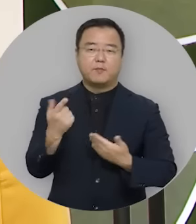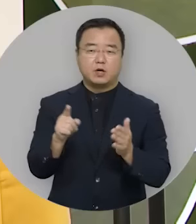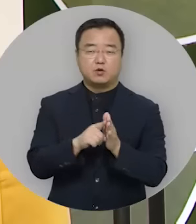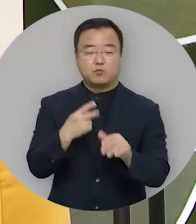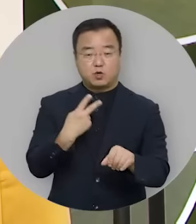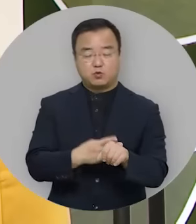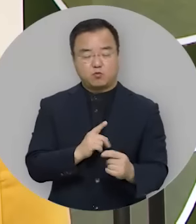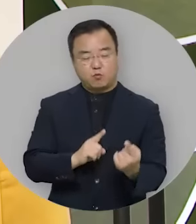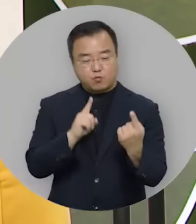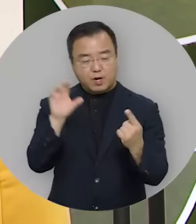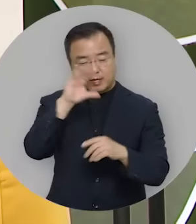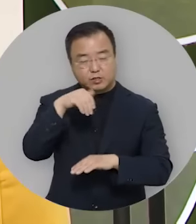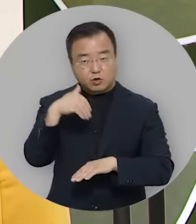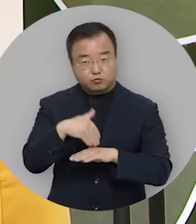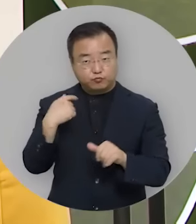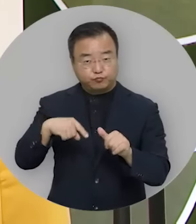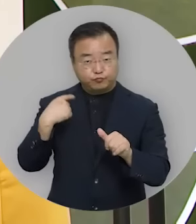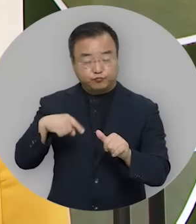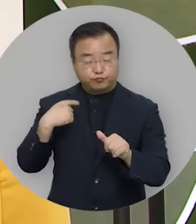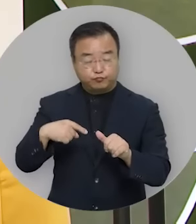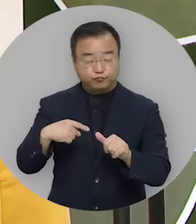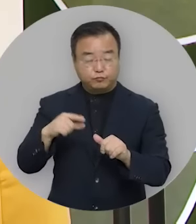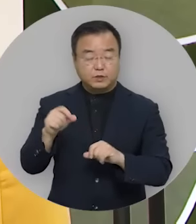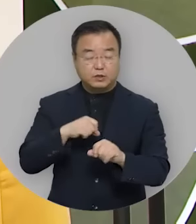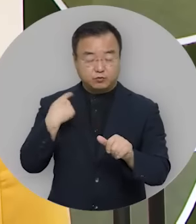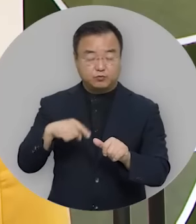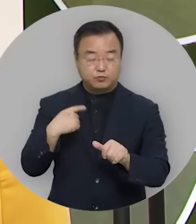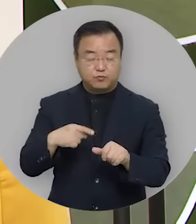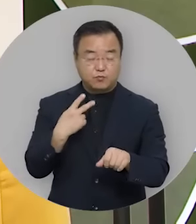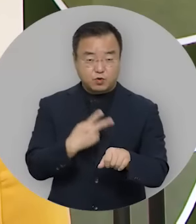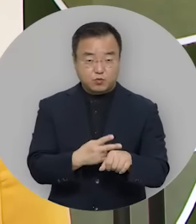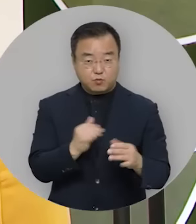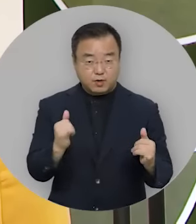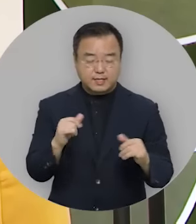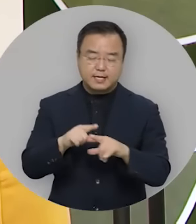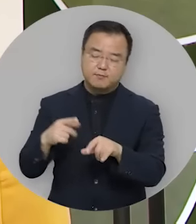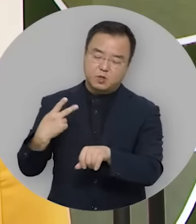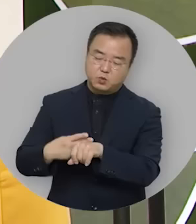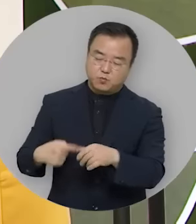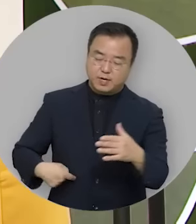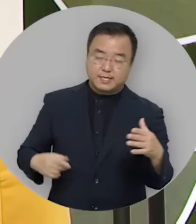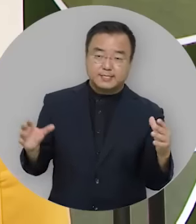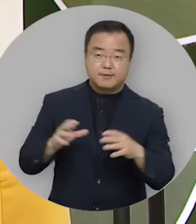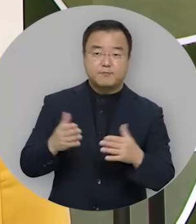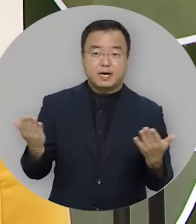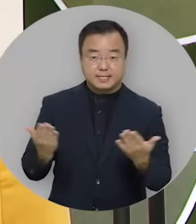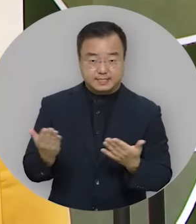교원 대상 연수 과정에도 특수교사와 일반교사 간의 협력을 강화하는 부분도